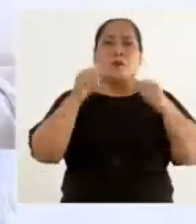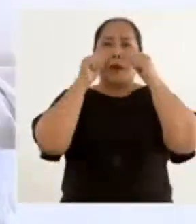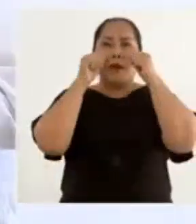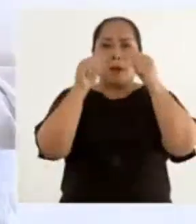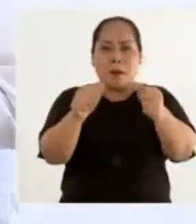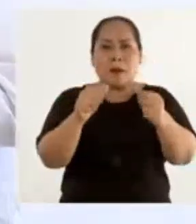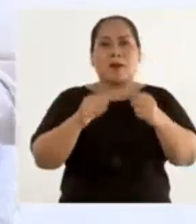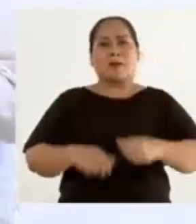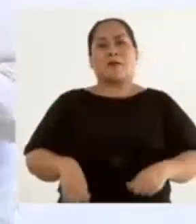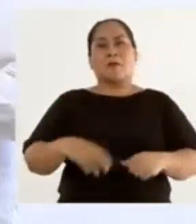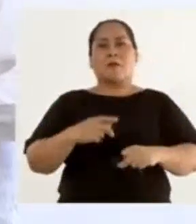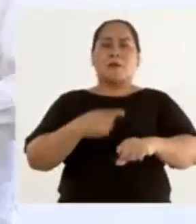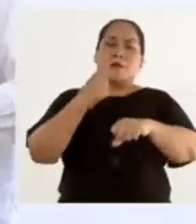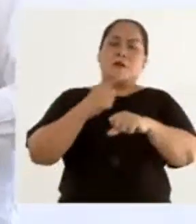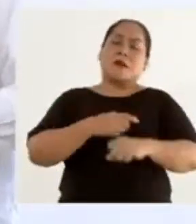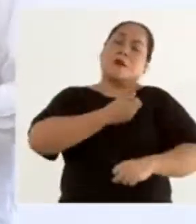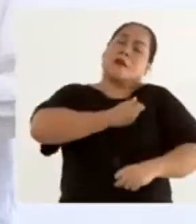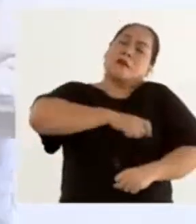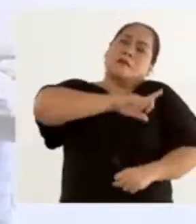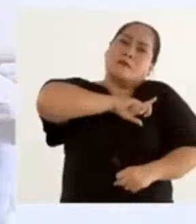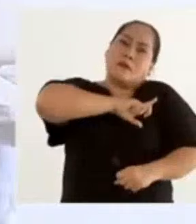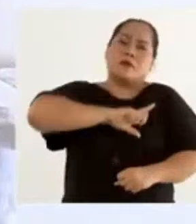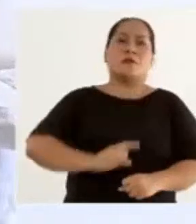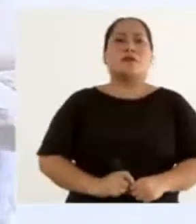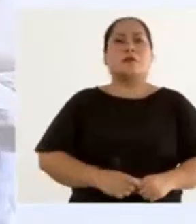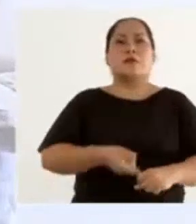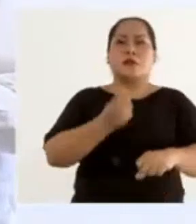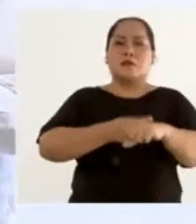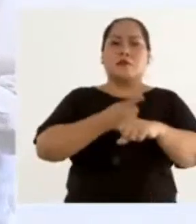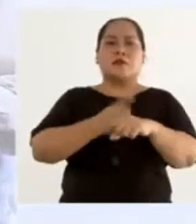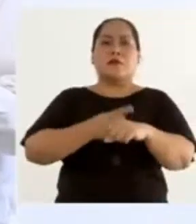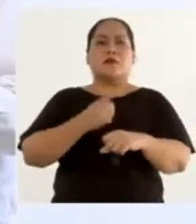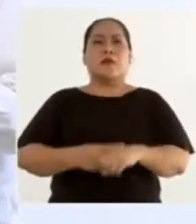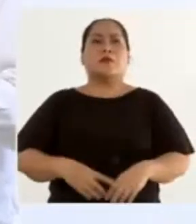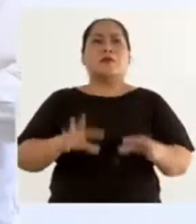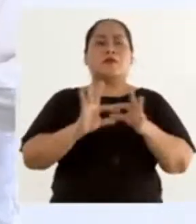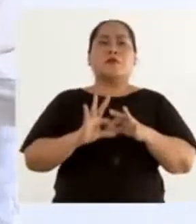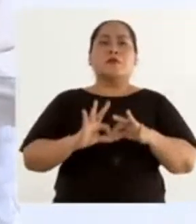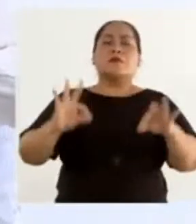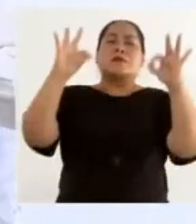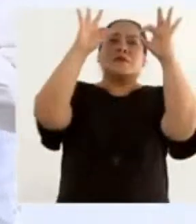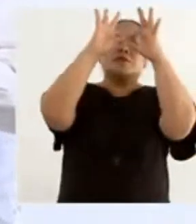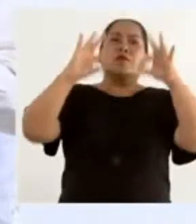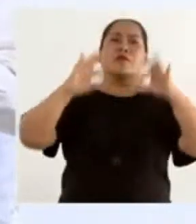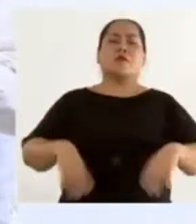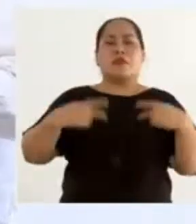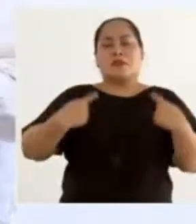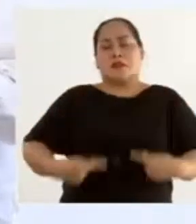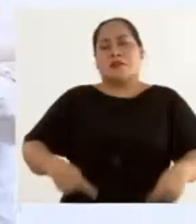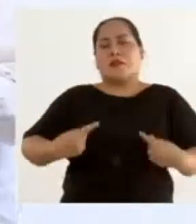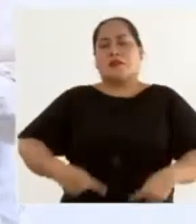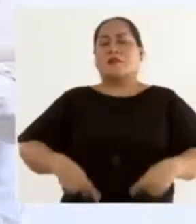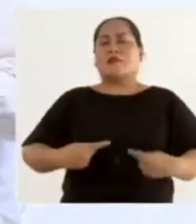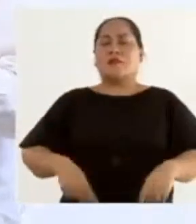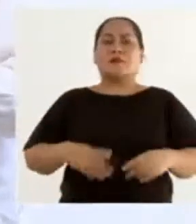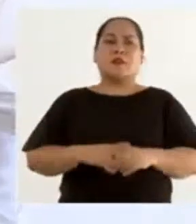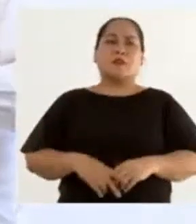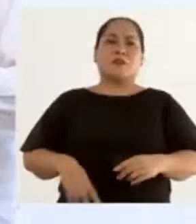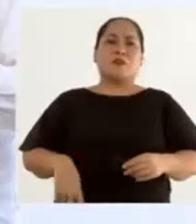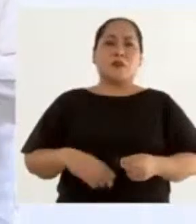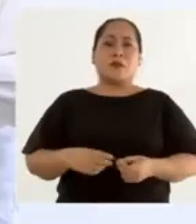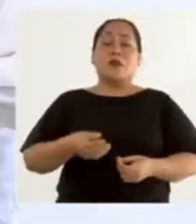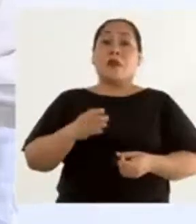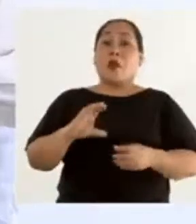lo mismo. Es muy importante que esas personas, por ejemplo, sigan su dieta en forma adecuada